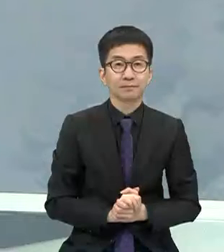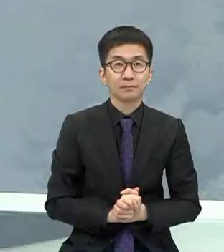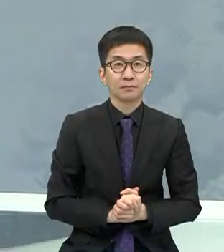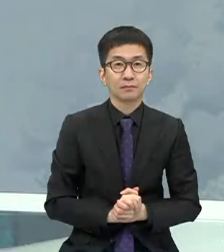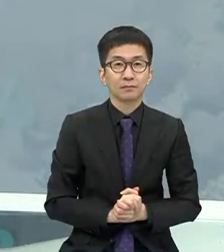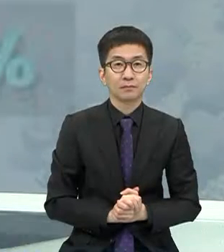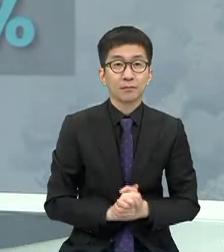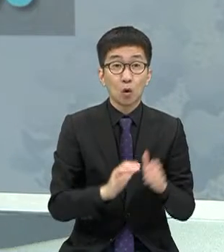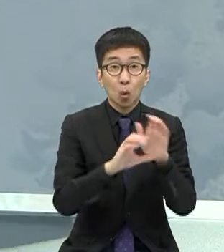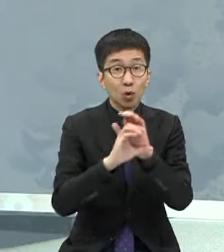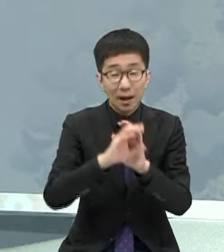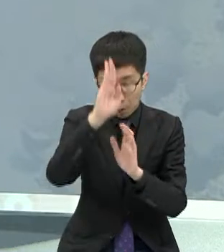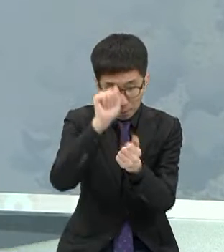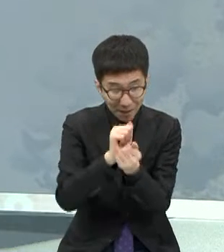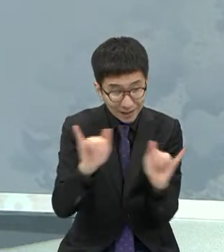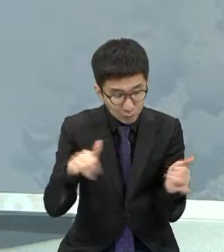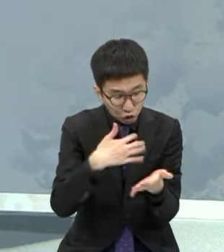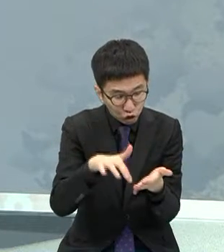(앵커) 코로나 환자는 1,500여 명 더 늘었습니다.